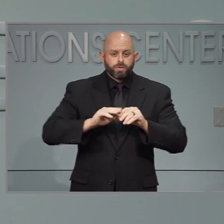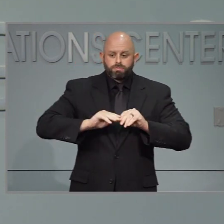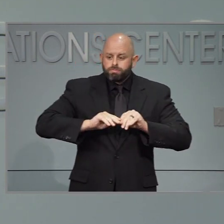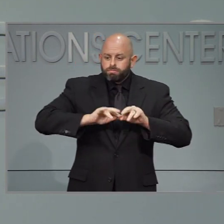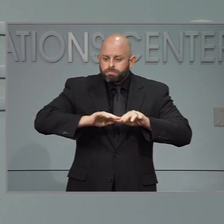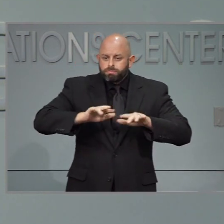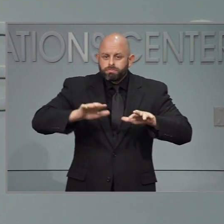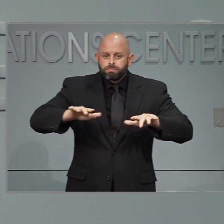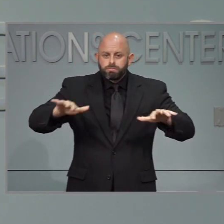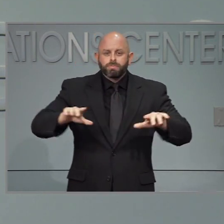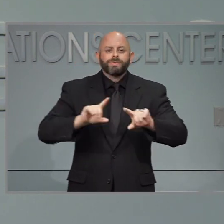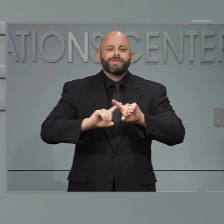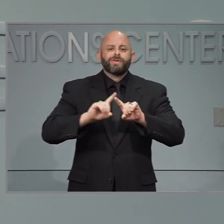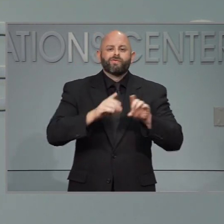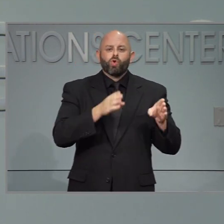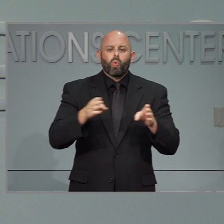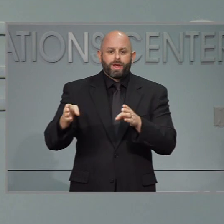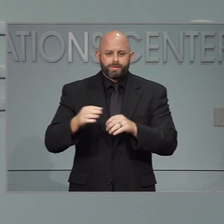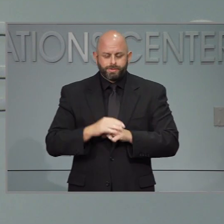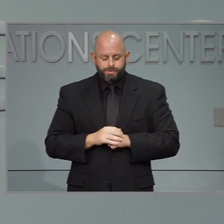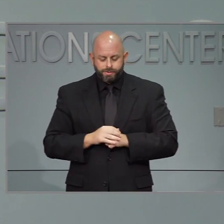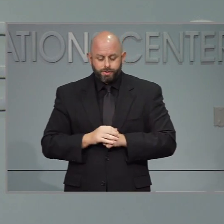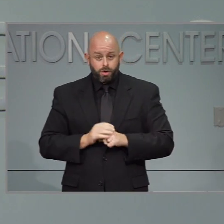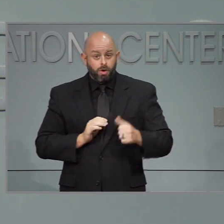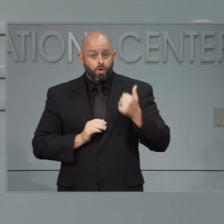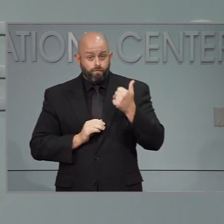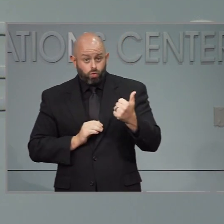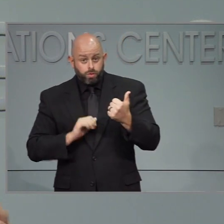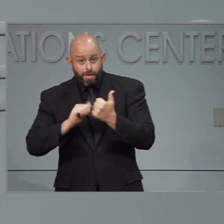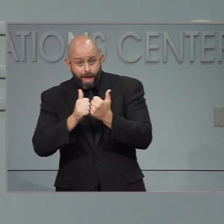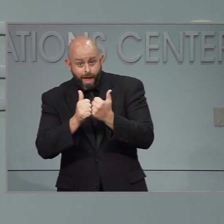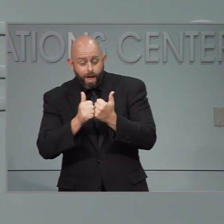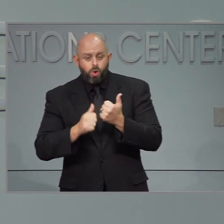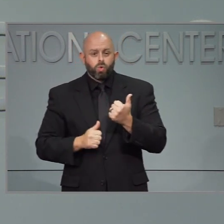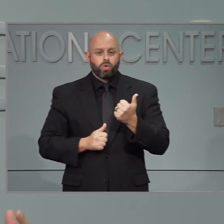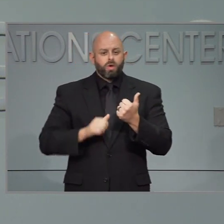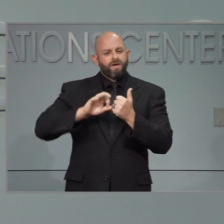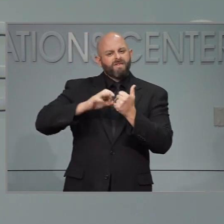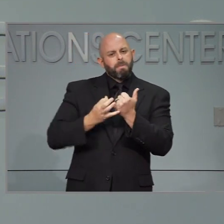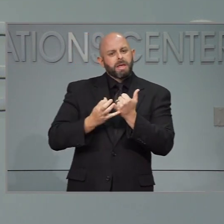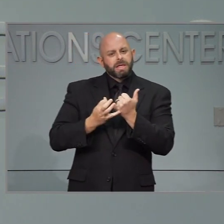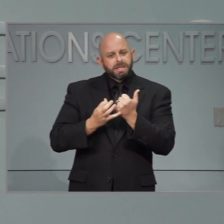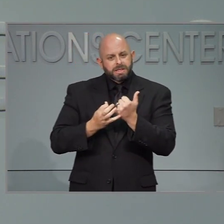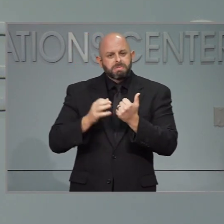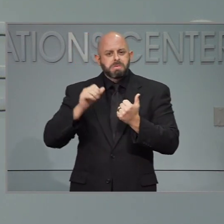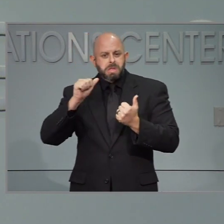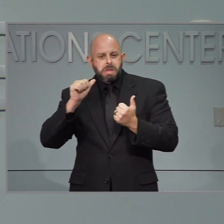diferentes maneras de hechos en está transmitiendo cuando están